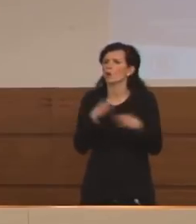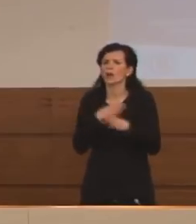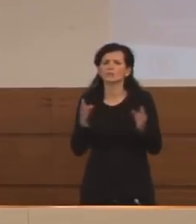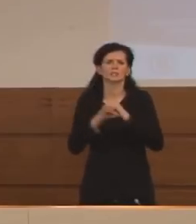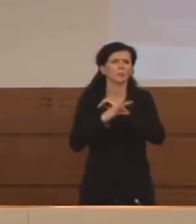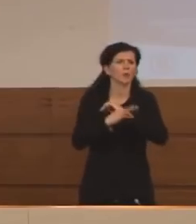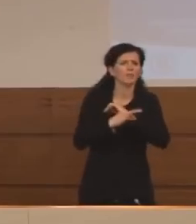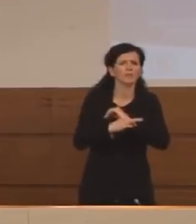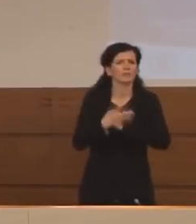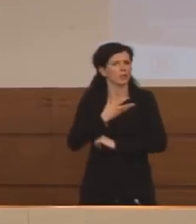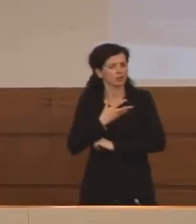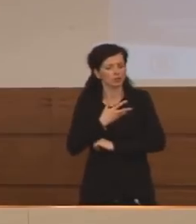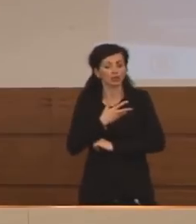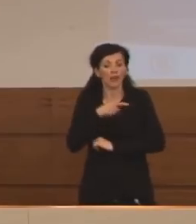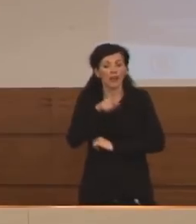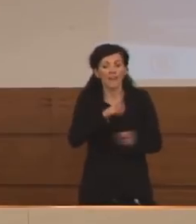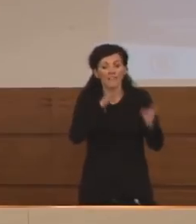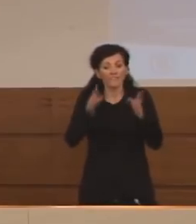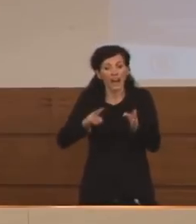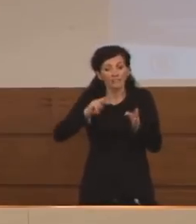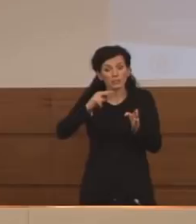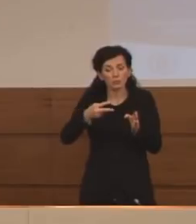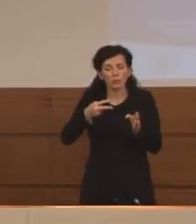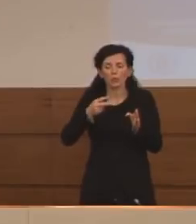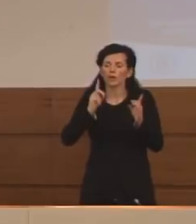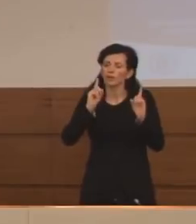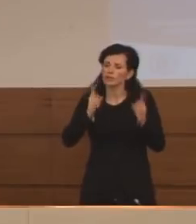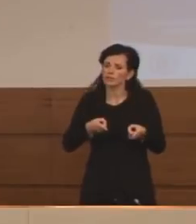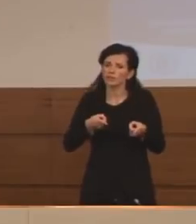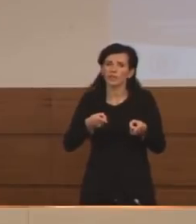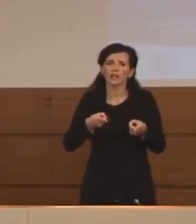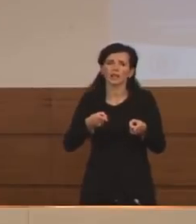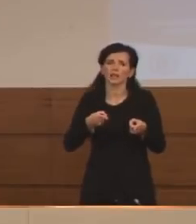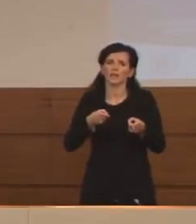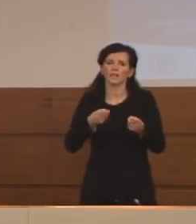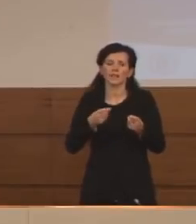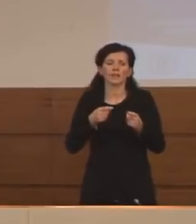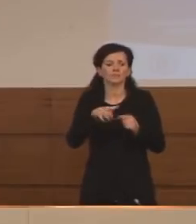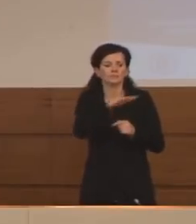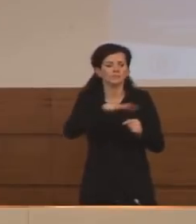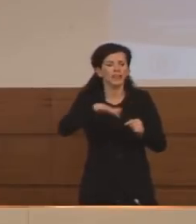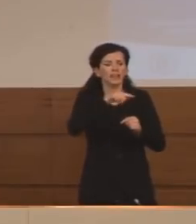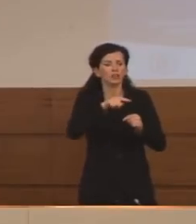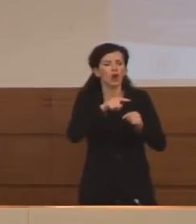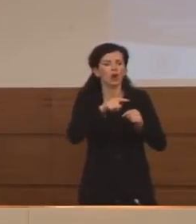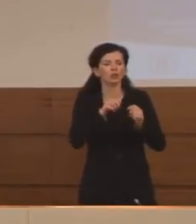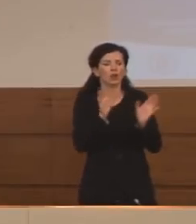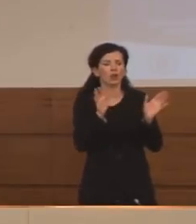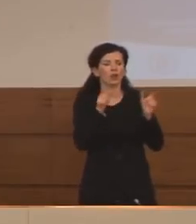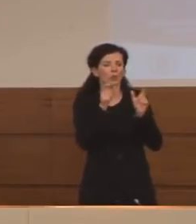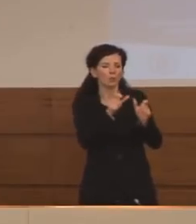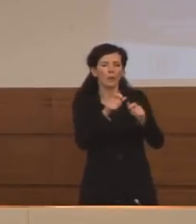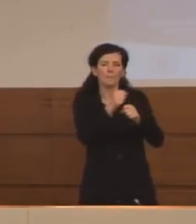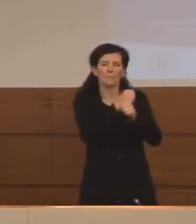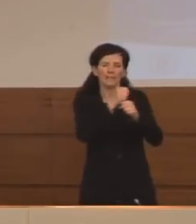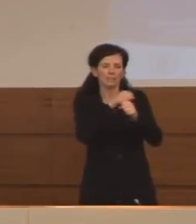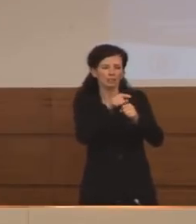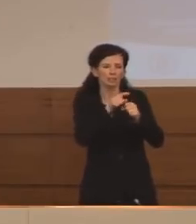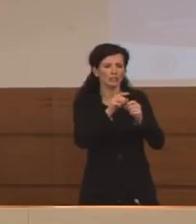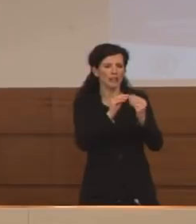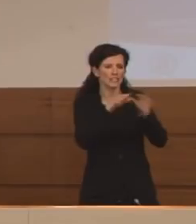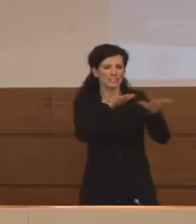sarà necessario rinforzare la medicina di territorio e sarà necesario raggiungere diagnosi in tempi rapidi,